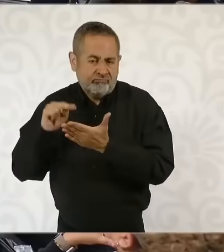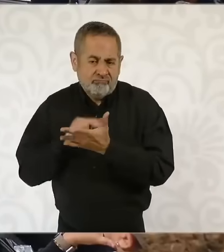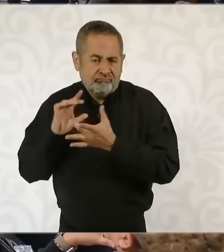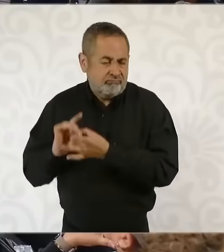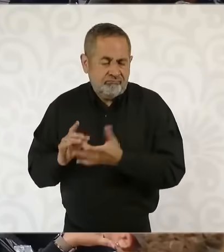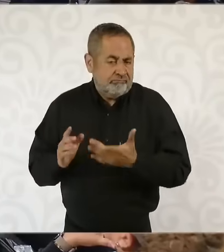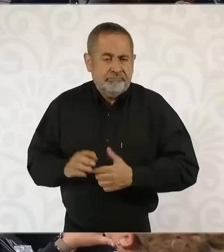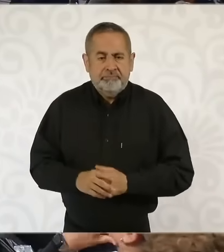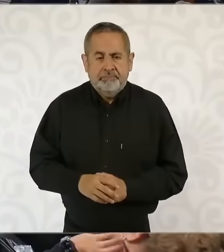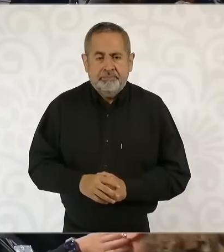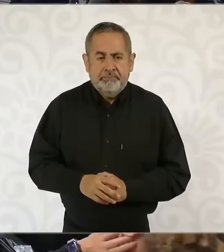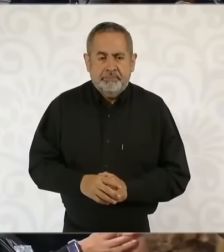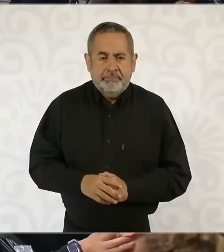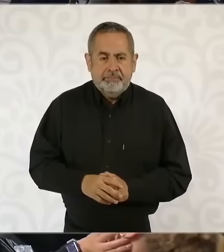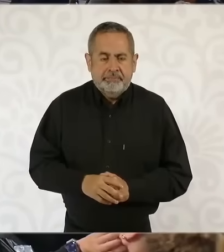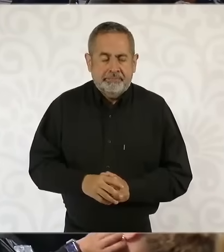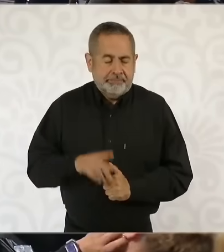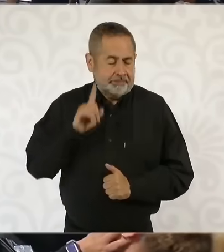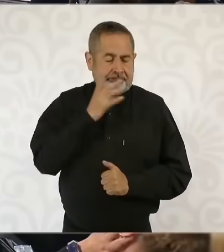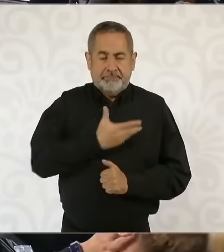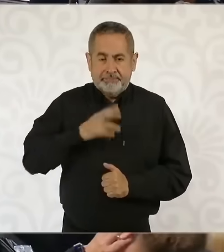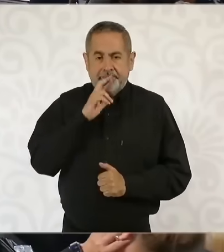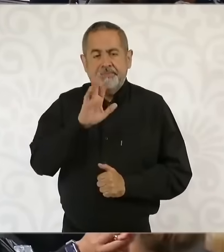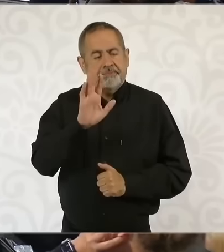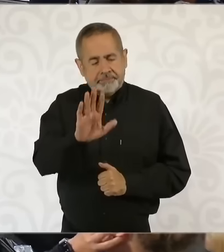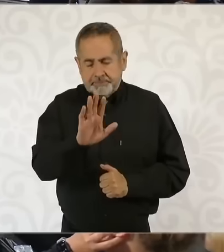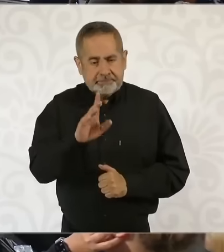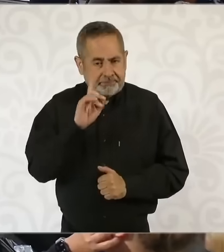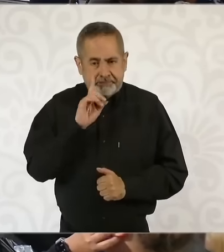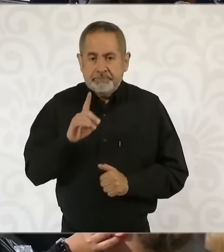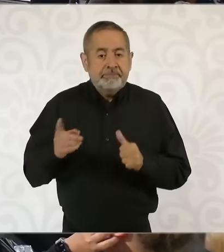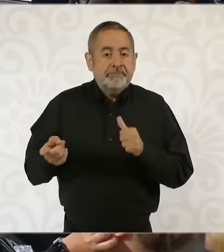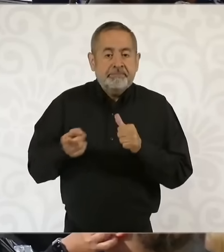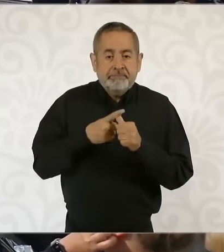ser complementario porque nosotros obviamente tenemos muy buena relación con el presidente